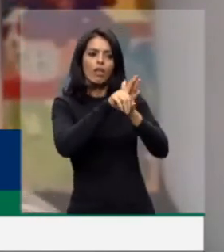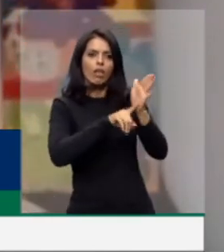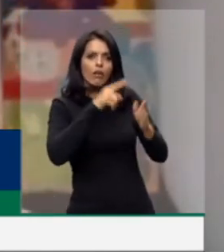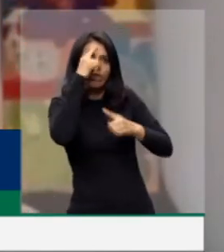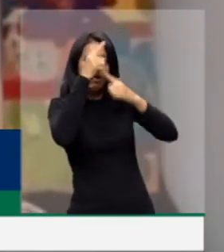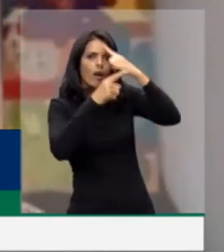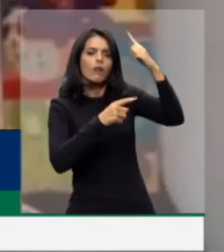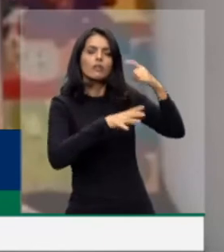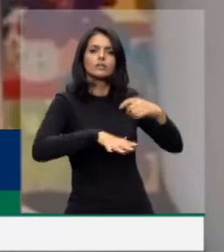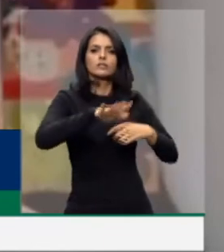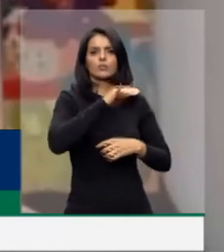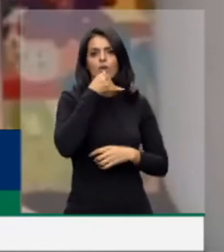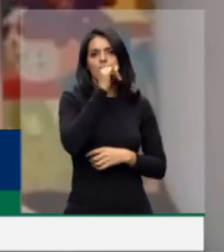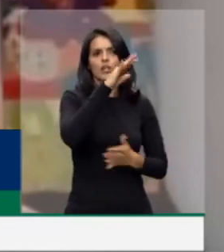DE FATO QUESTÕES GRAVES COMO